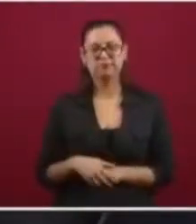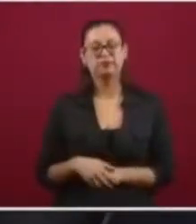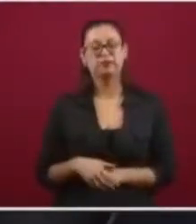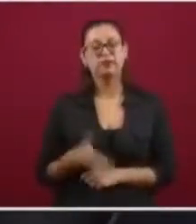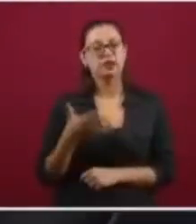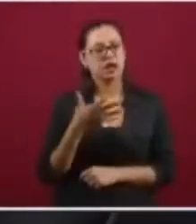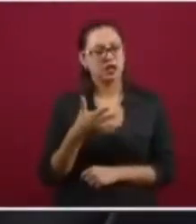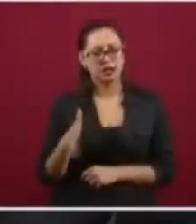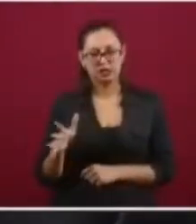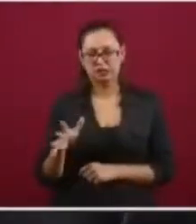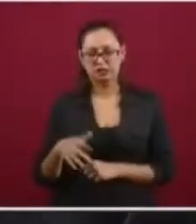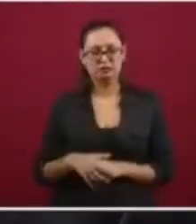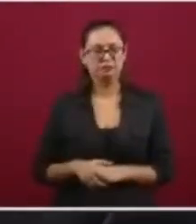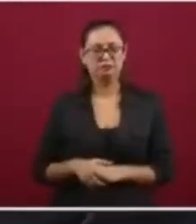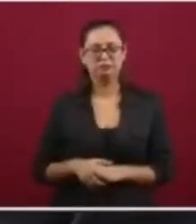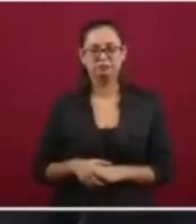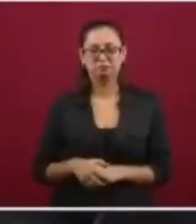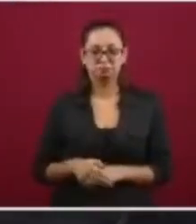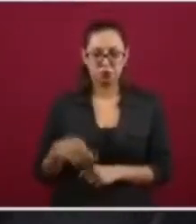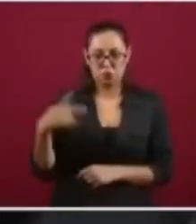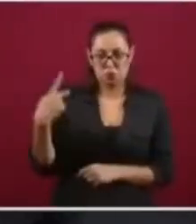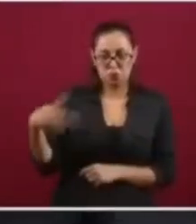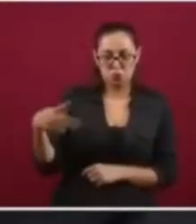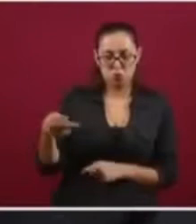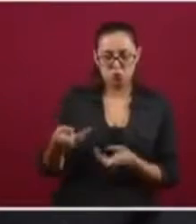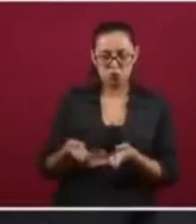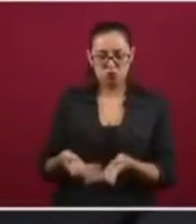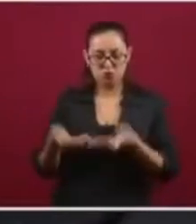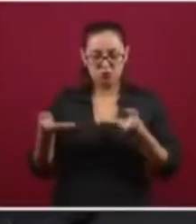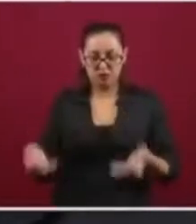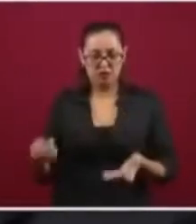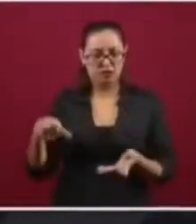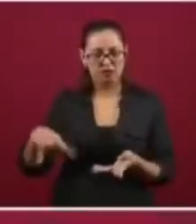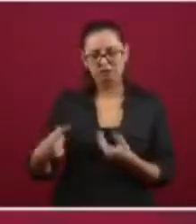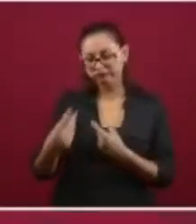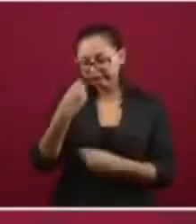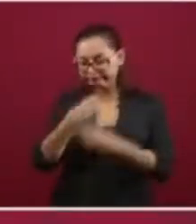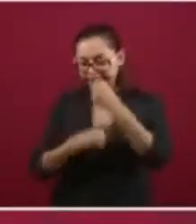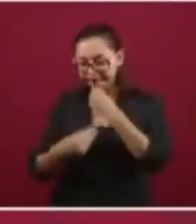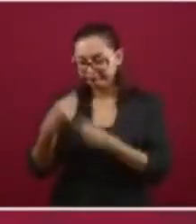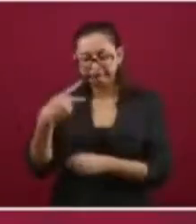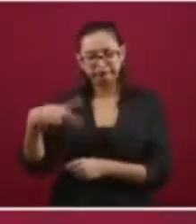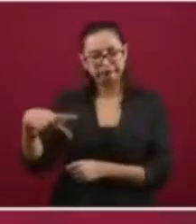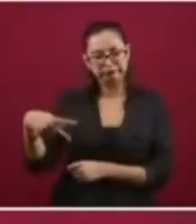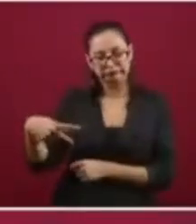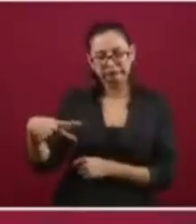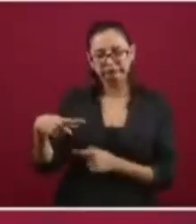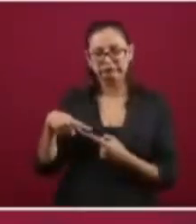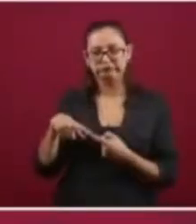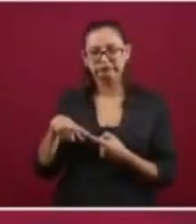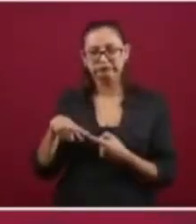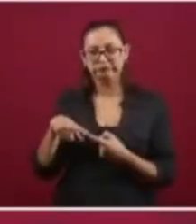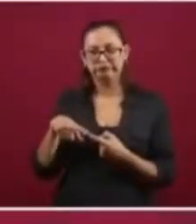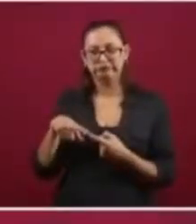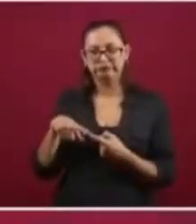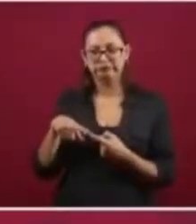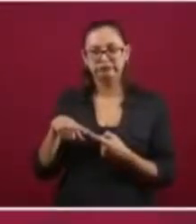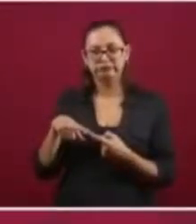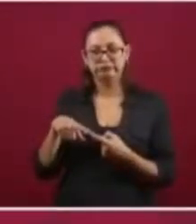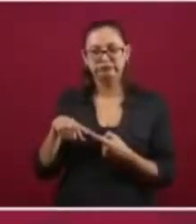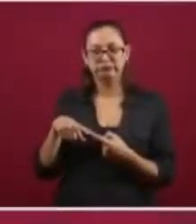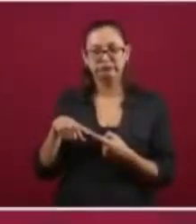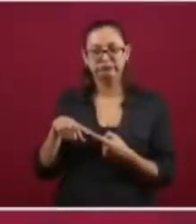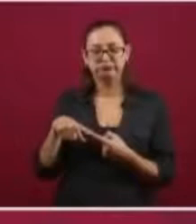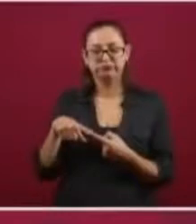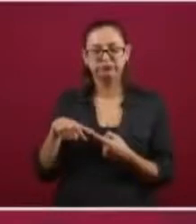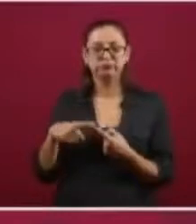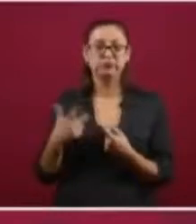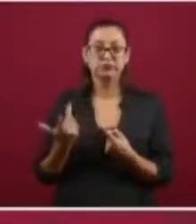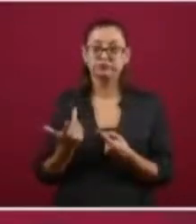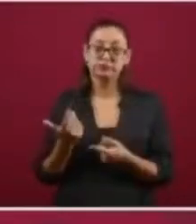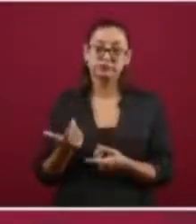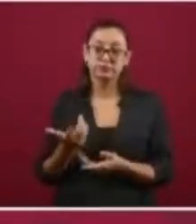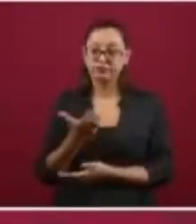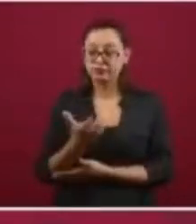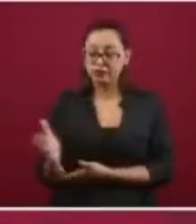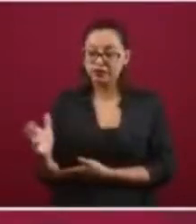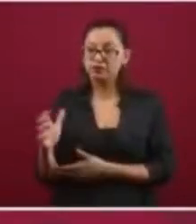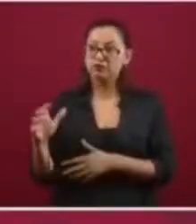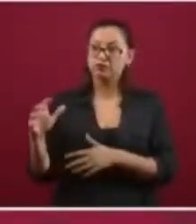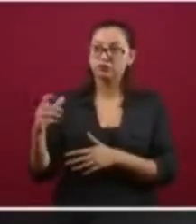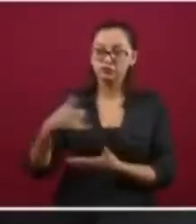Lo que produce para su autoconsumo, que tiene que ver también con la lluvia -a veces cuando